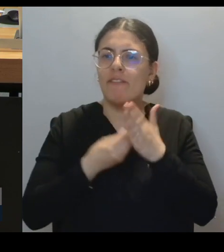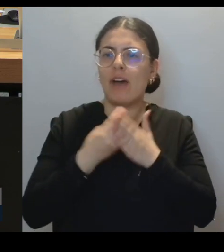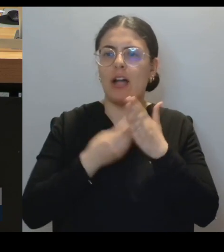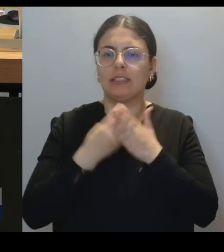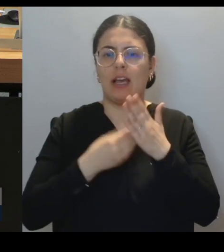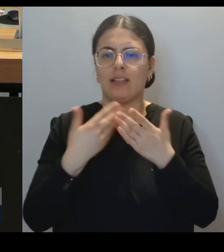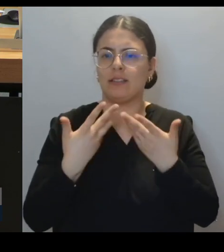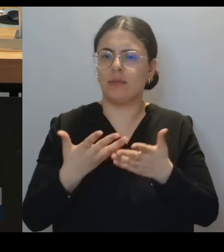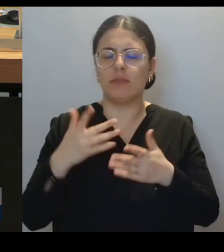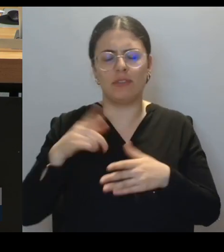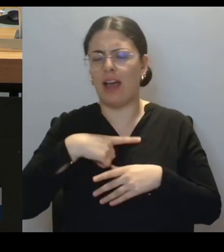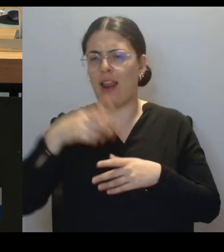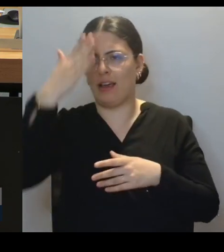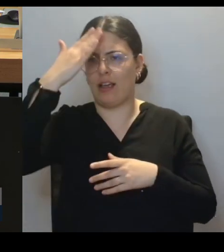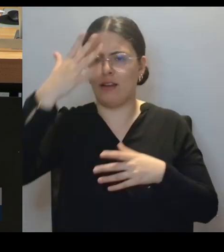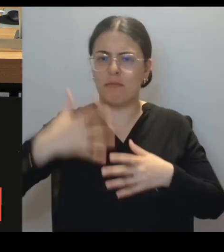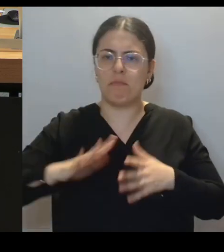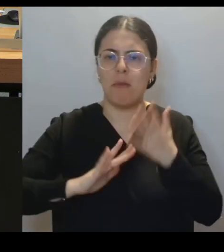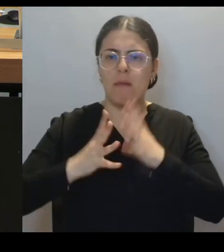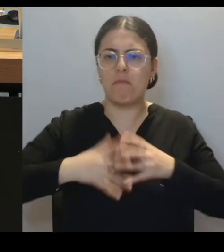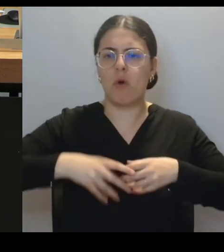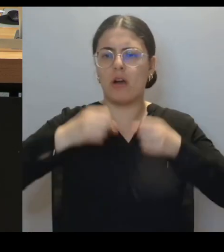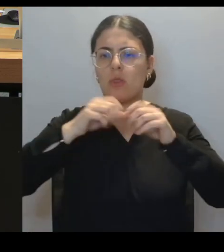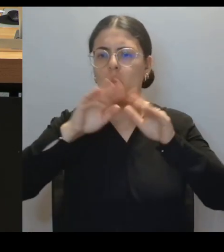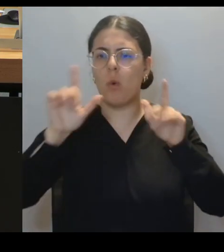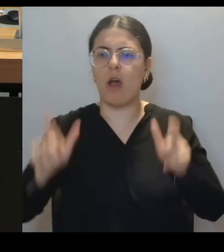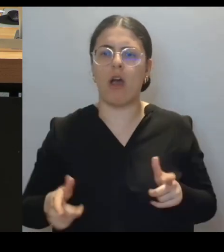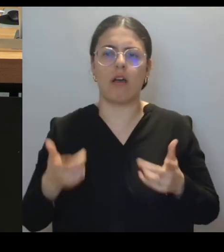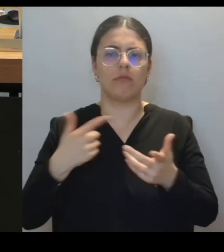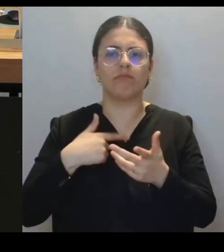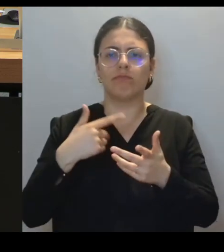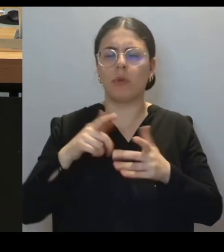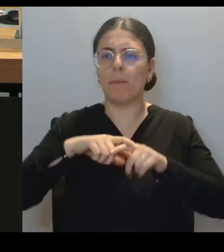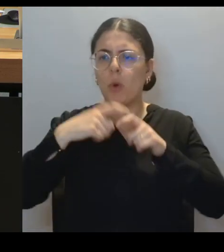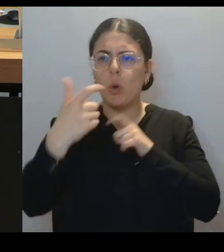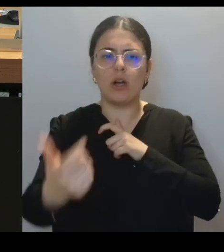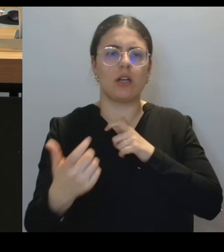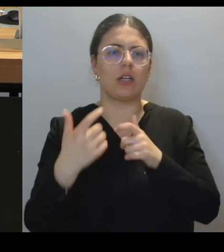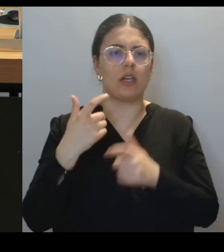Und dann gibt es so bestimmte ikonische Orte in der Stadt, die kennen tatsächlich nicht alle Muss man auch nicht.